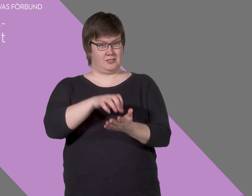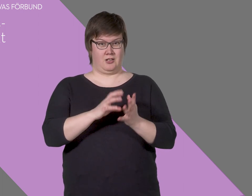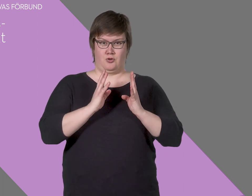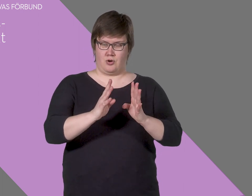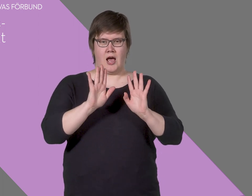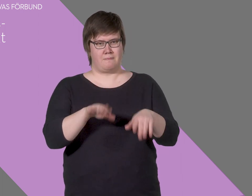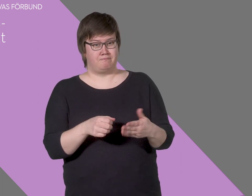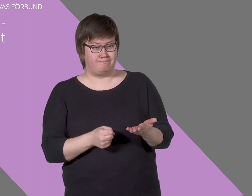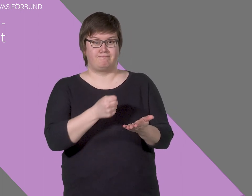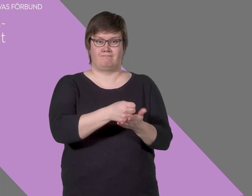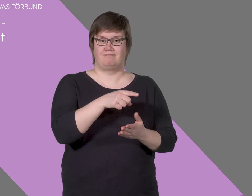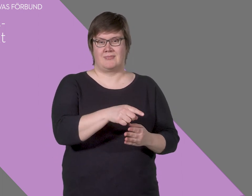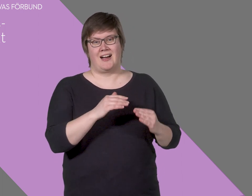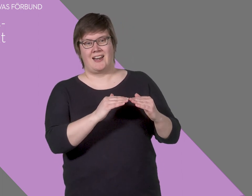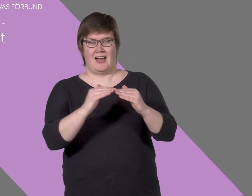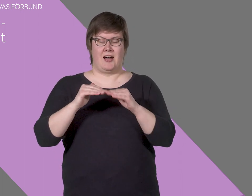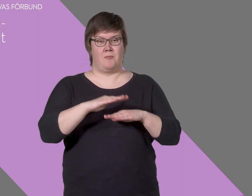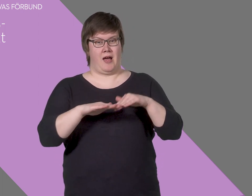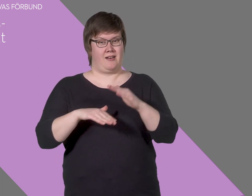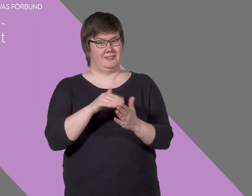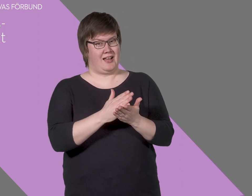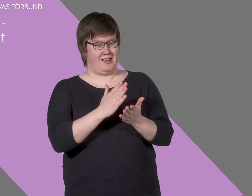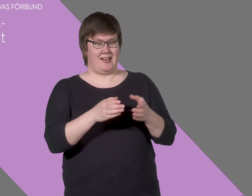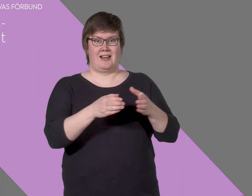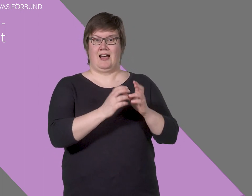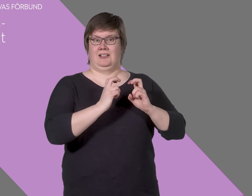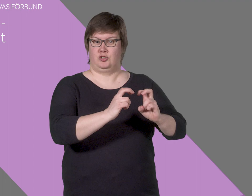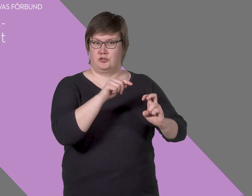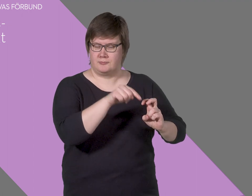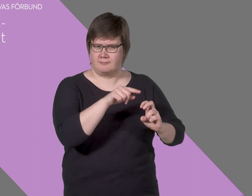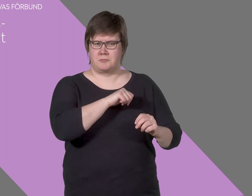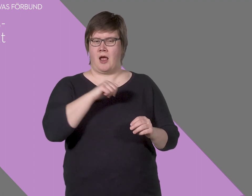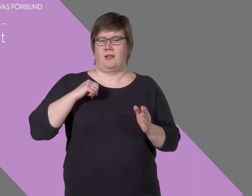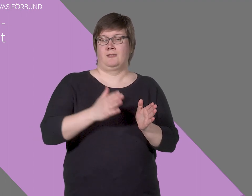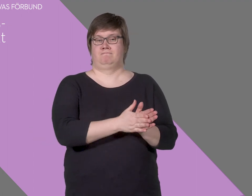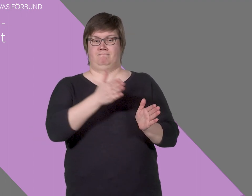Statsrådet har tillsatt en delegation för likabehandlingsärenden -